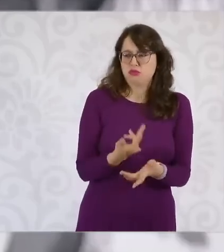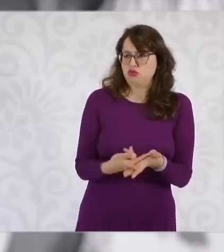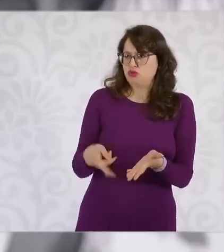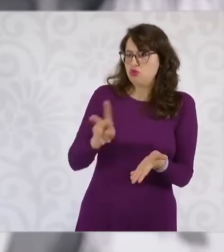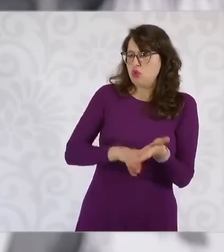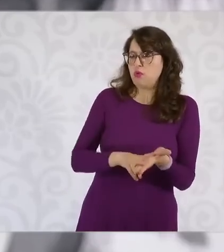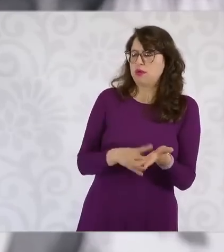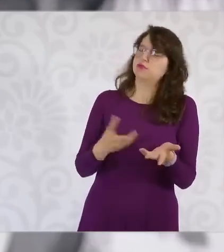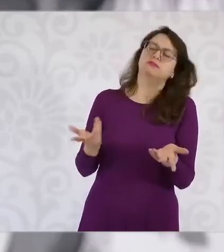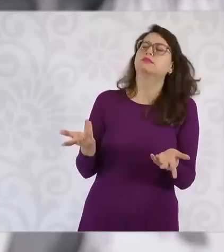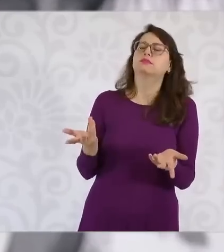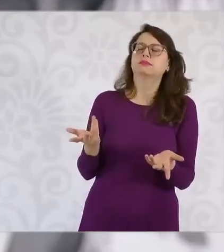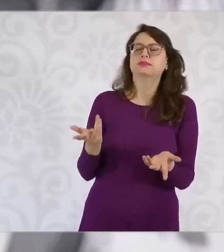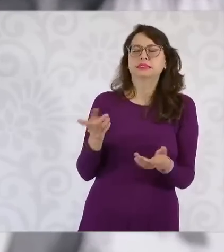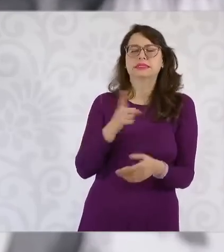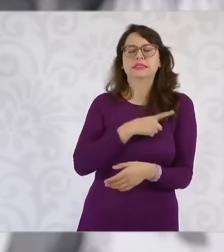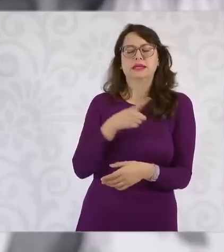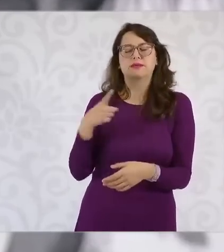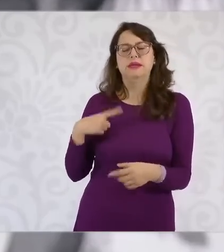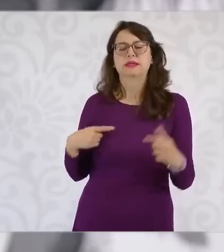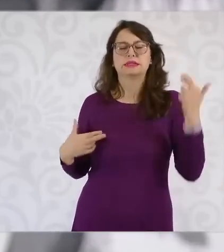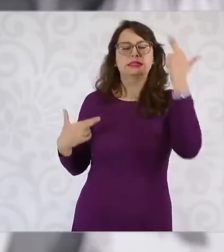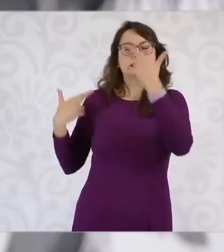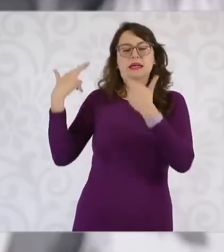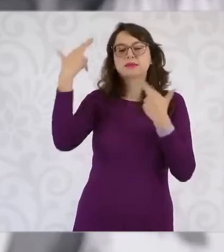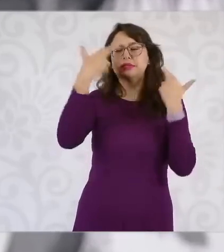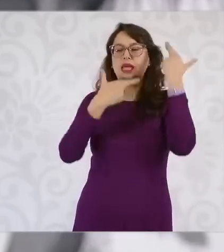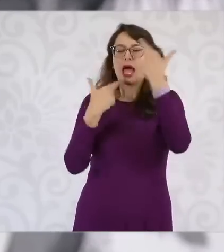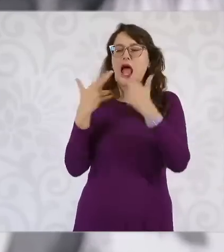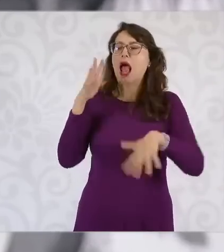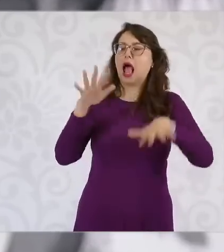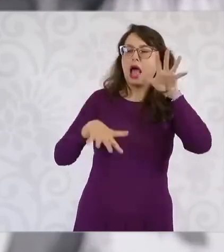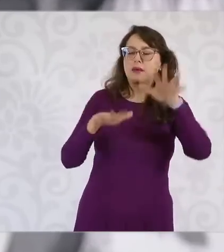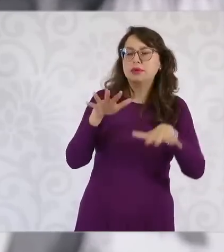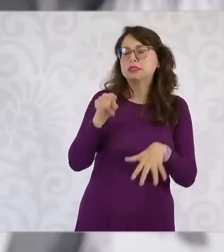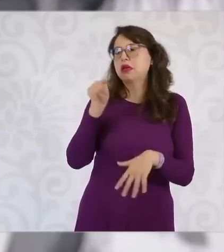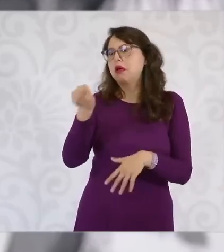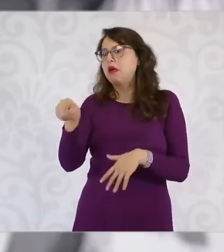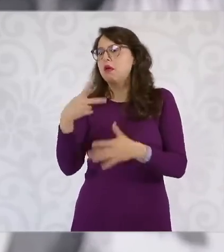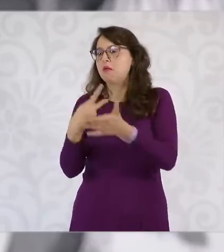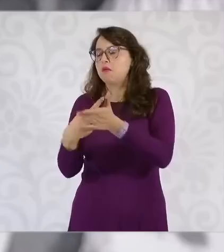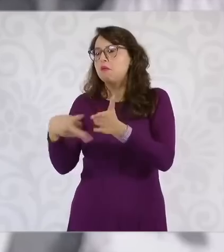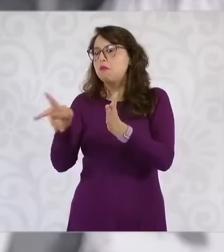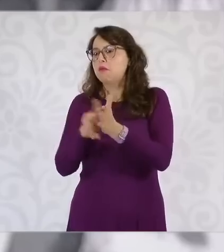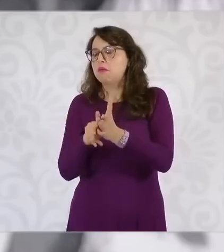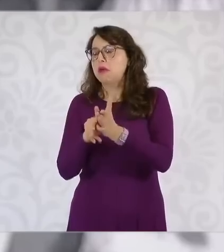personal en un hospital a veces a lo mejor hay un médico que No necesariamente es especialista